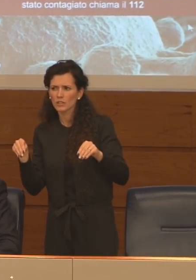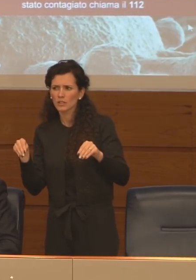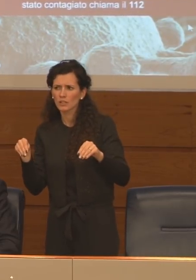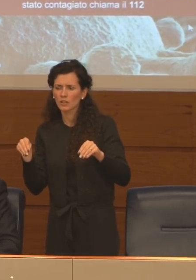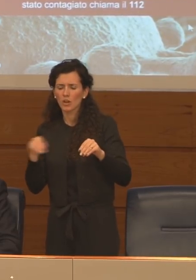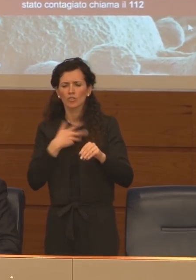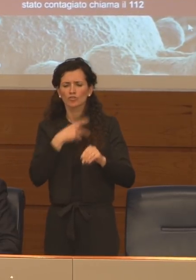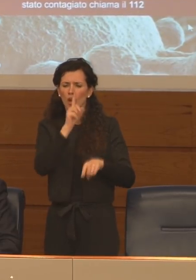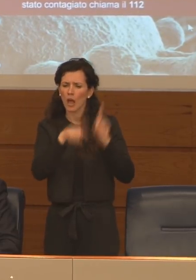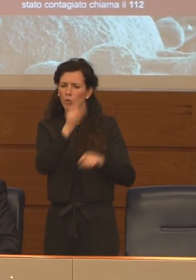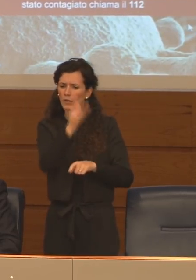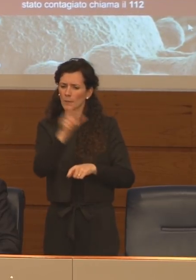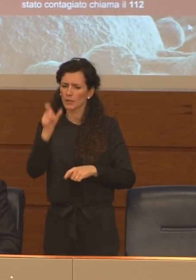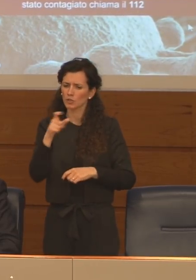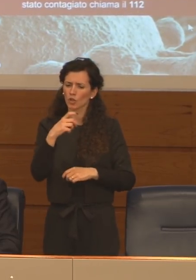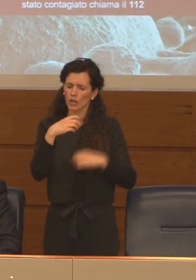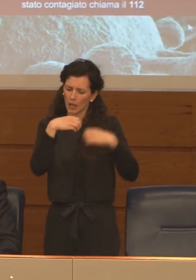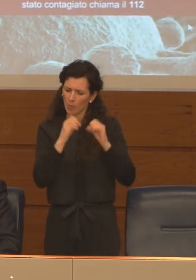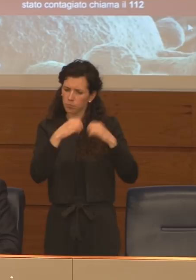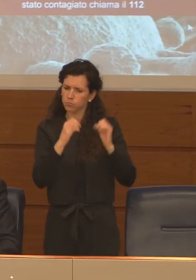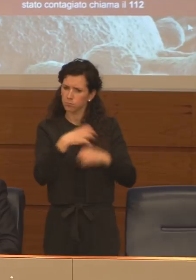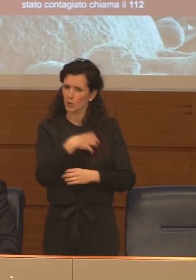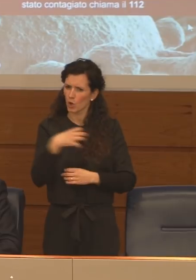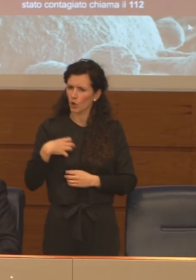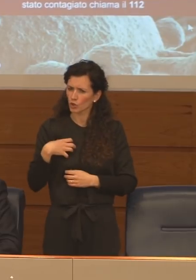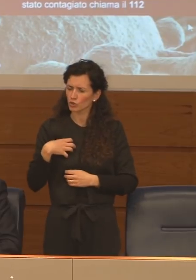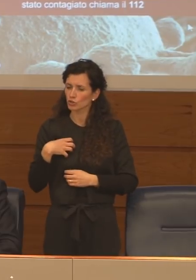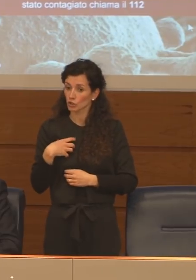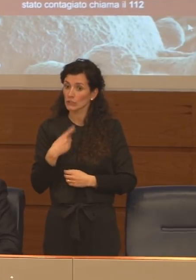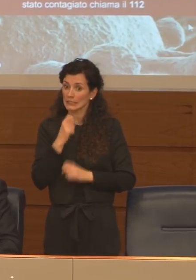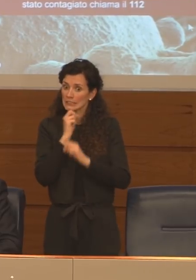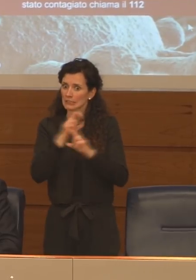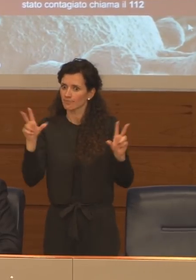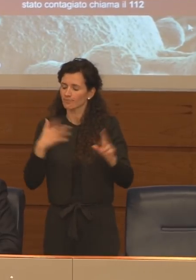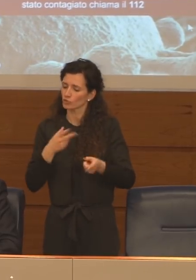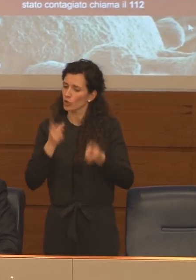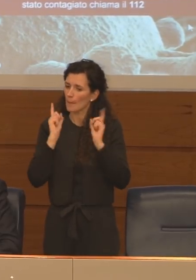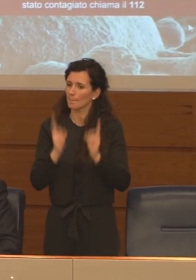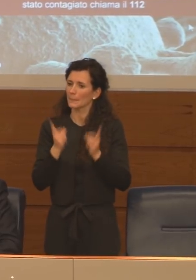che c'è un pericolo di fare ripartire l'epidemiologia,